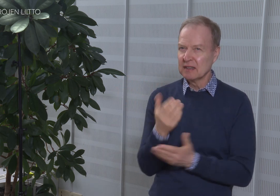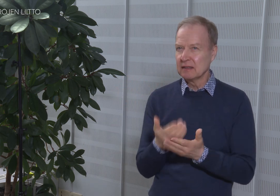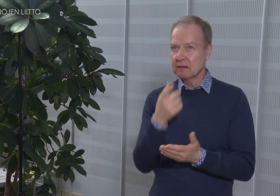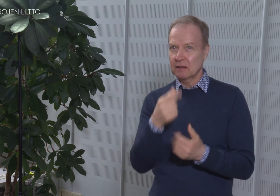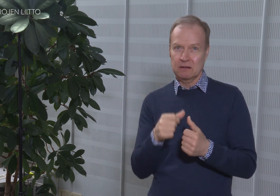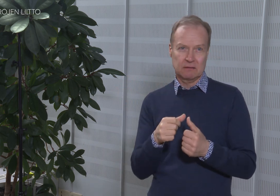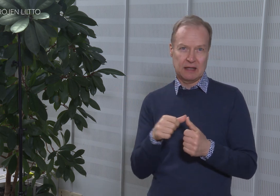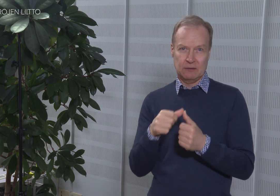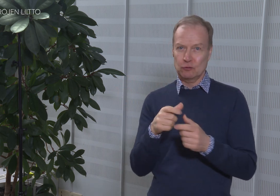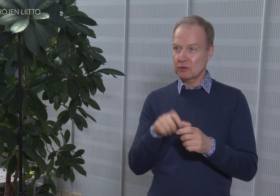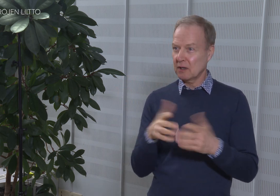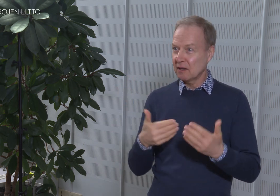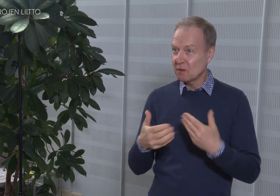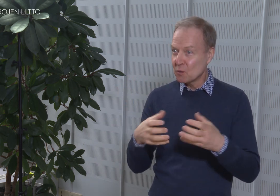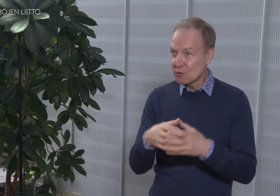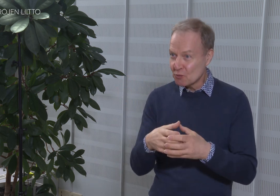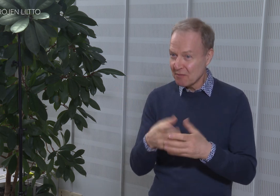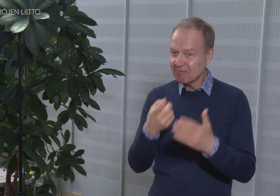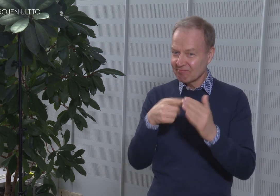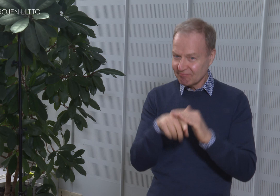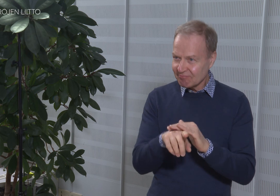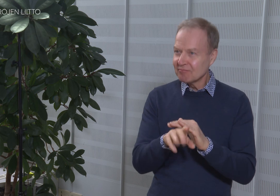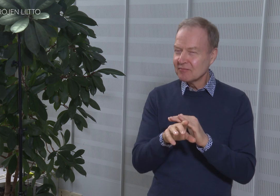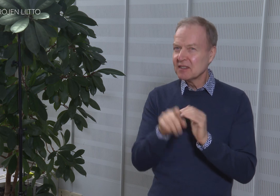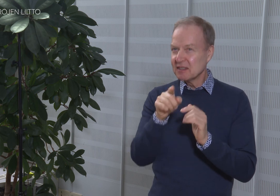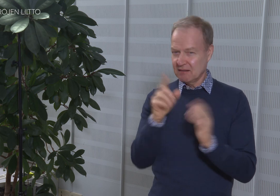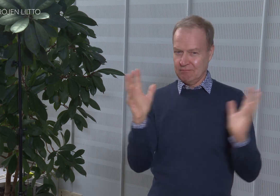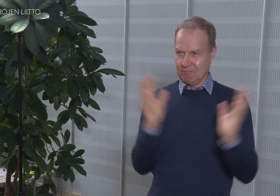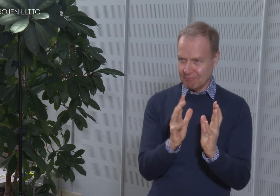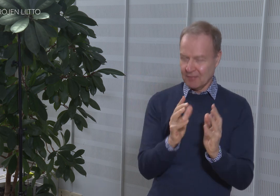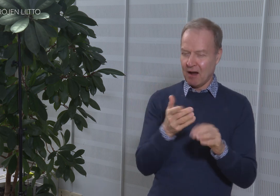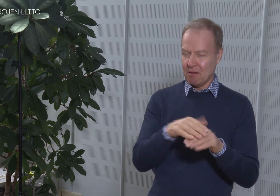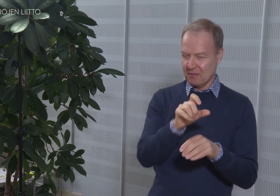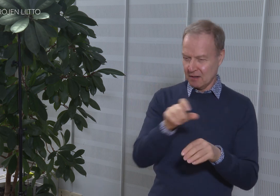Olemmekin aloittaneet sanakirjatyö- ryhmän kanssa pohdintatyön siitä, -